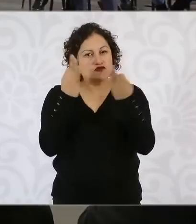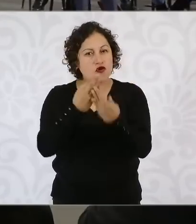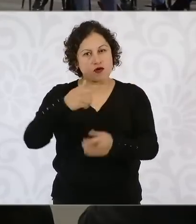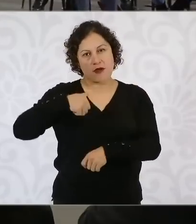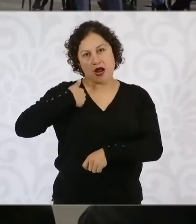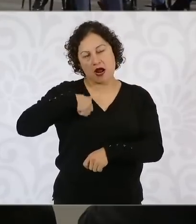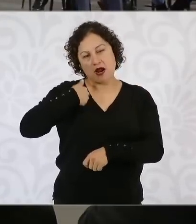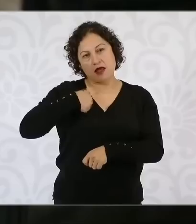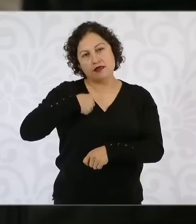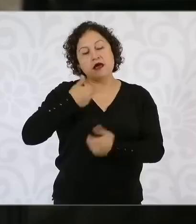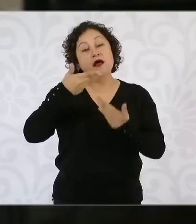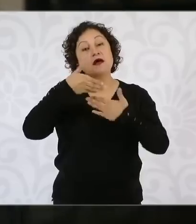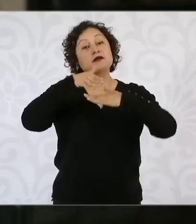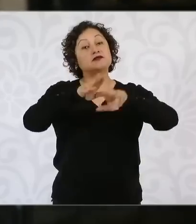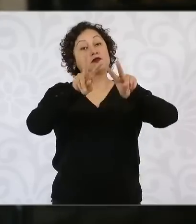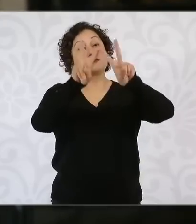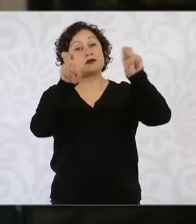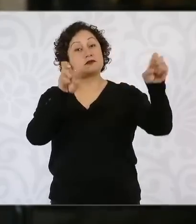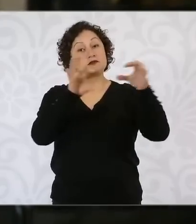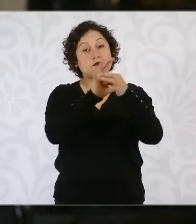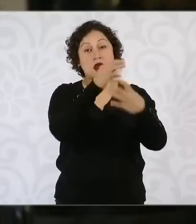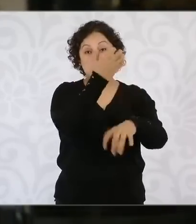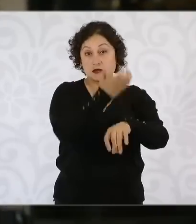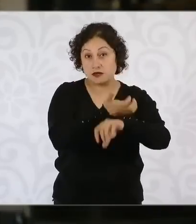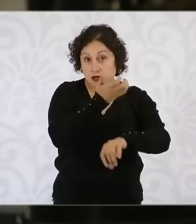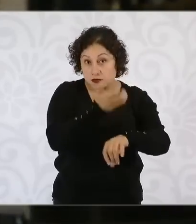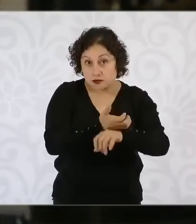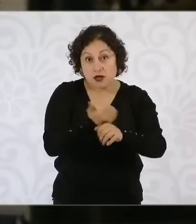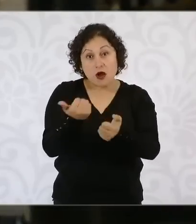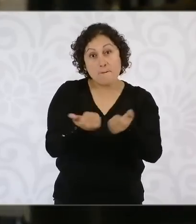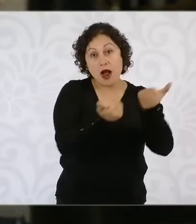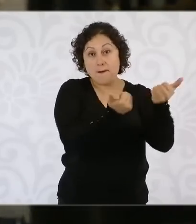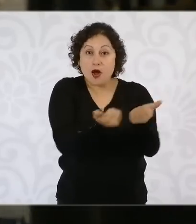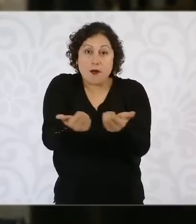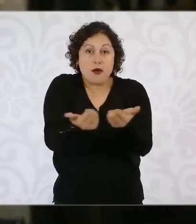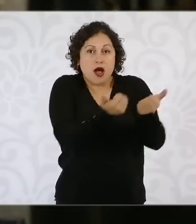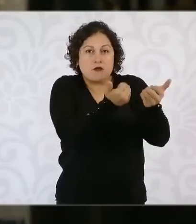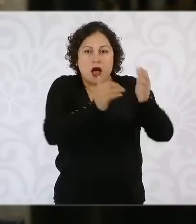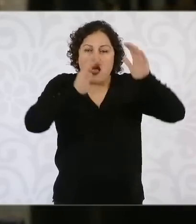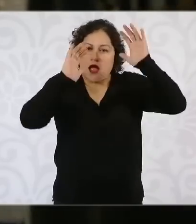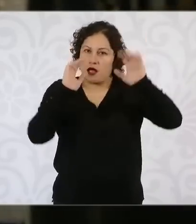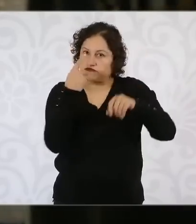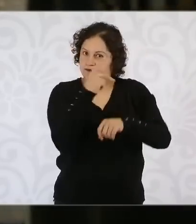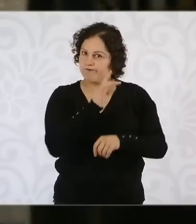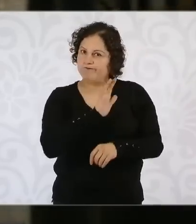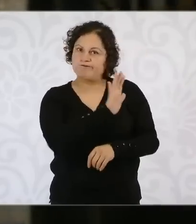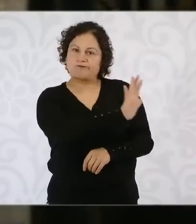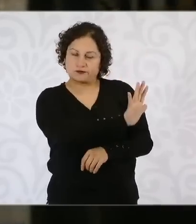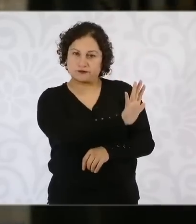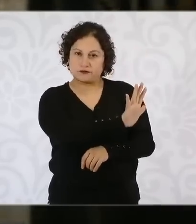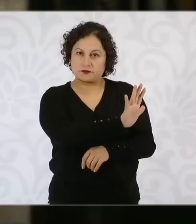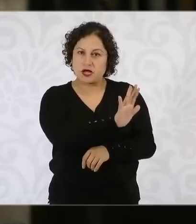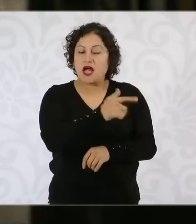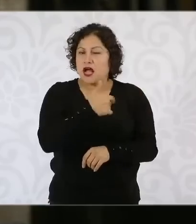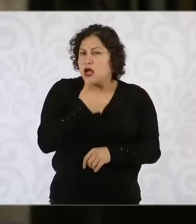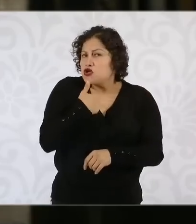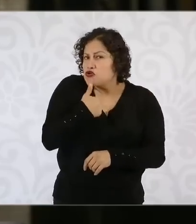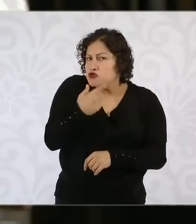lo que le vende o lo que se provee o lo que les venden y esto viene a la pregunta de eh En estos